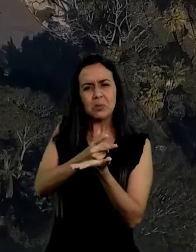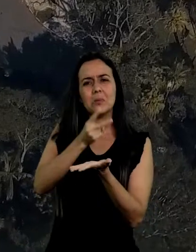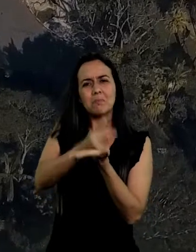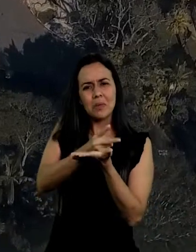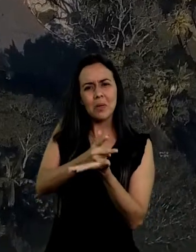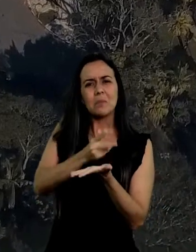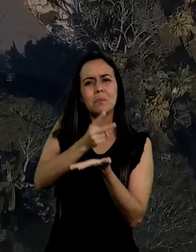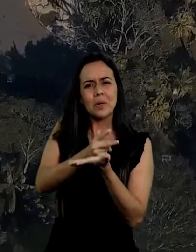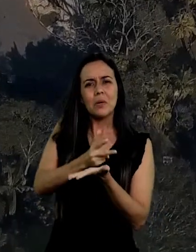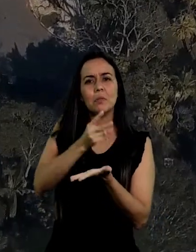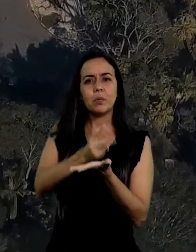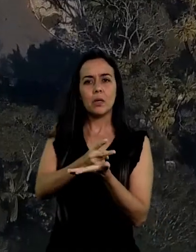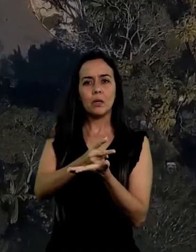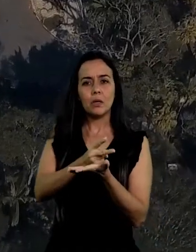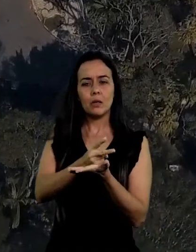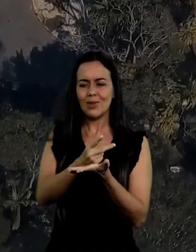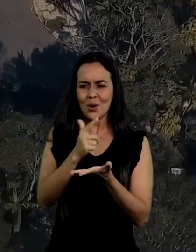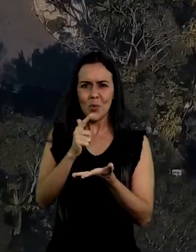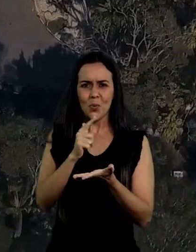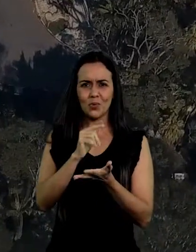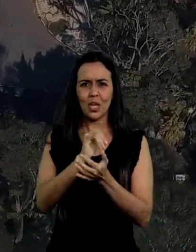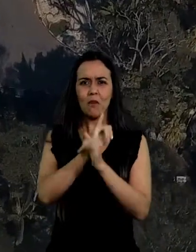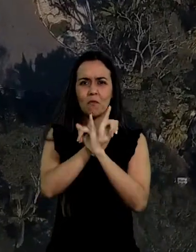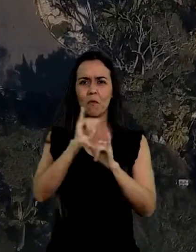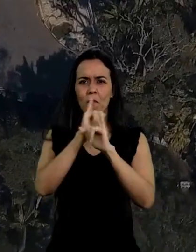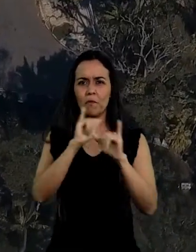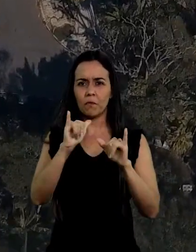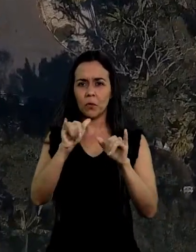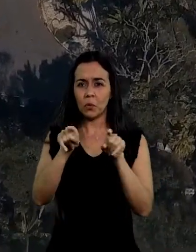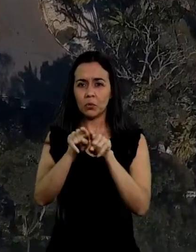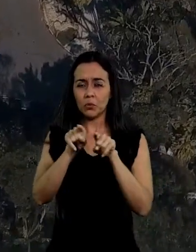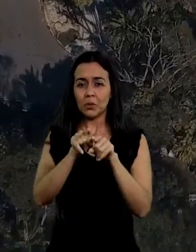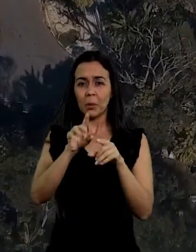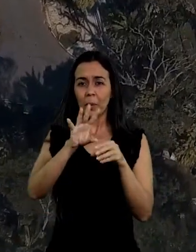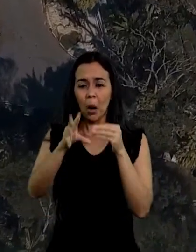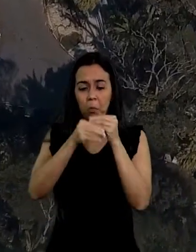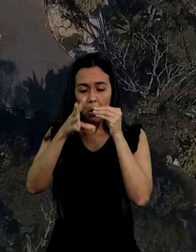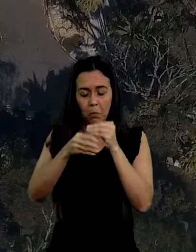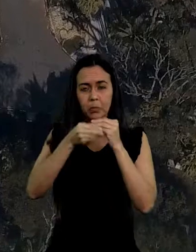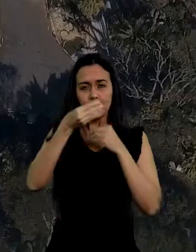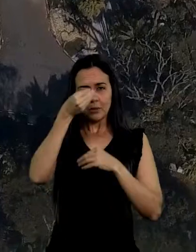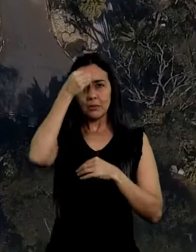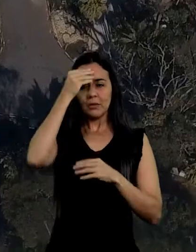Na verdade, você não está informando, nem se informando, você está usando a palavra